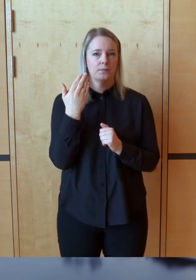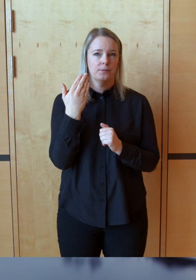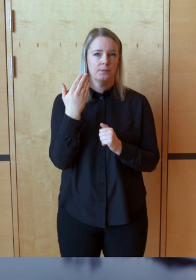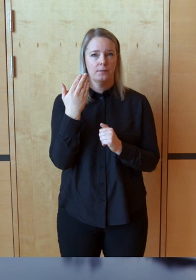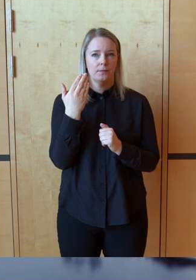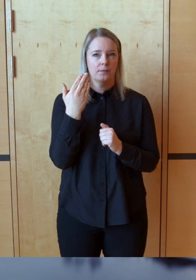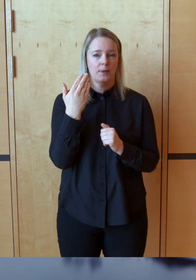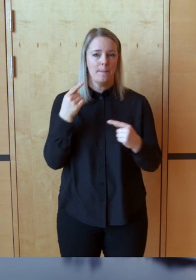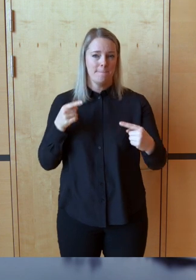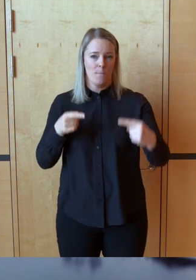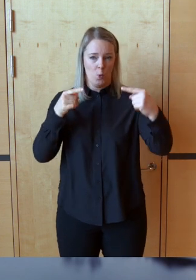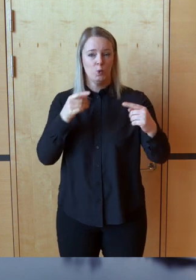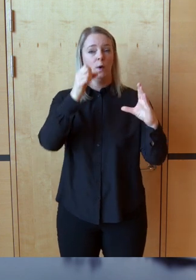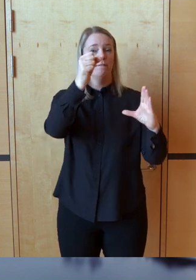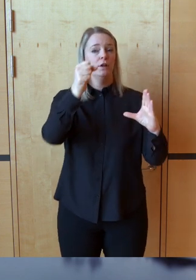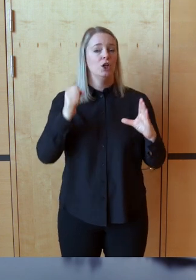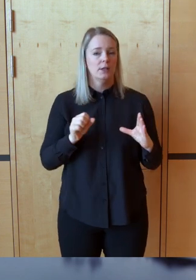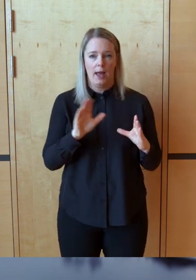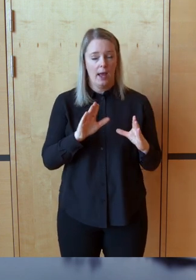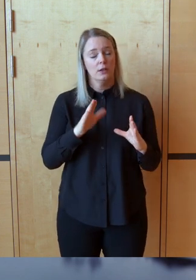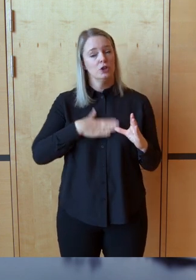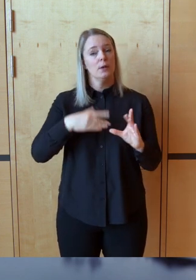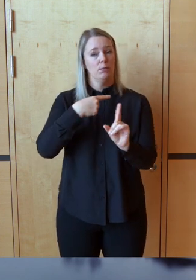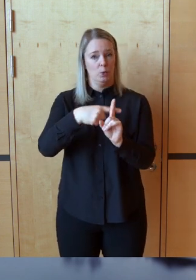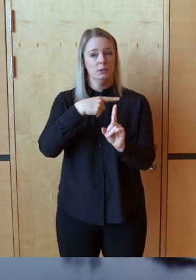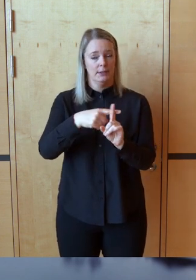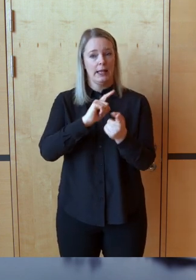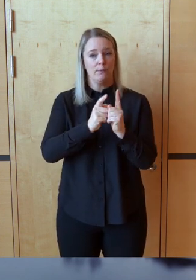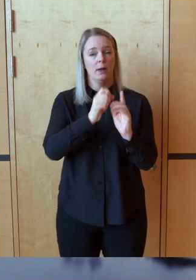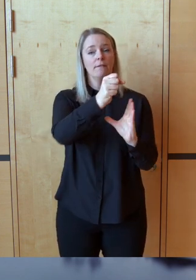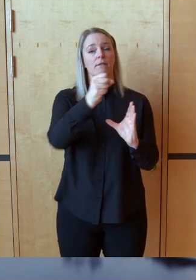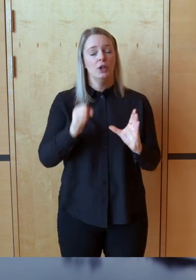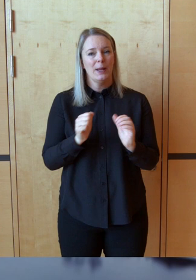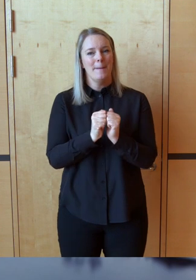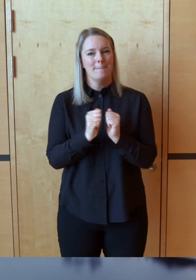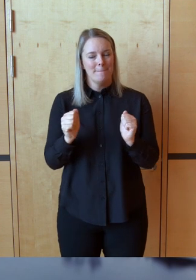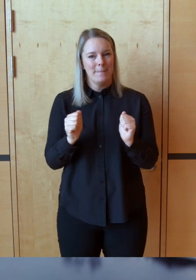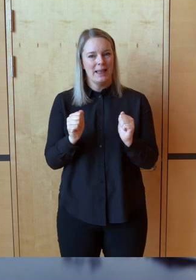Emot att flytta de har varit positiva till de här men de som presenteras både vanlig från